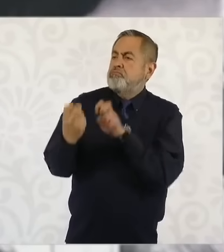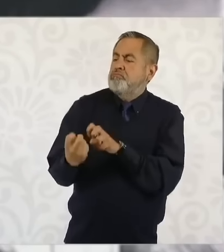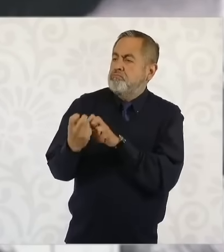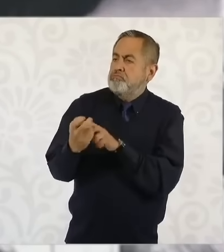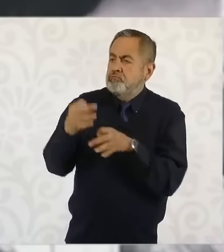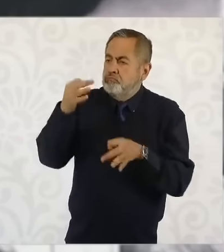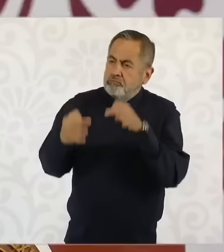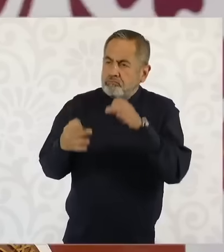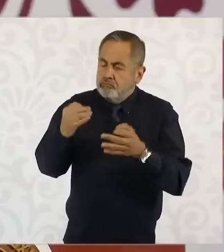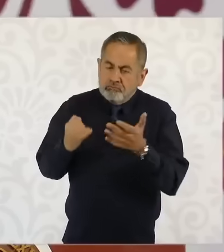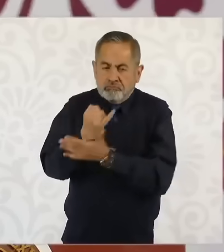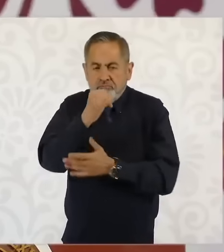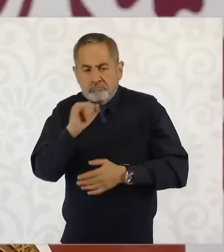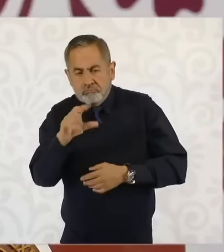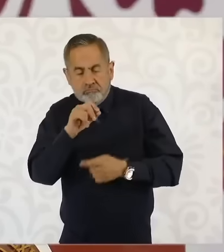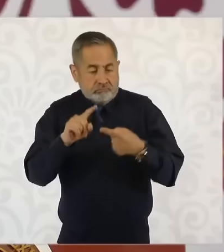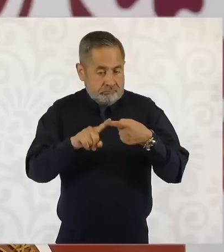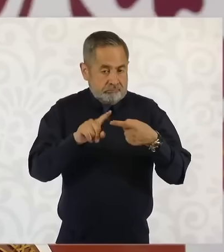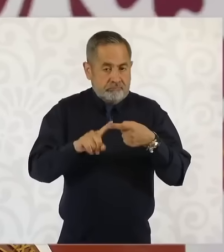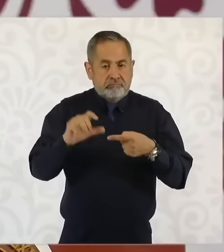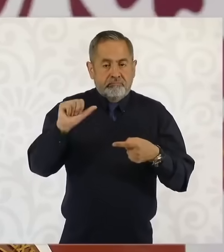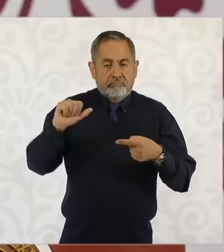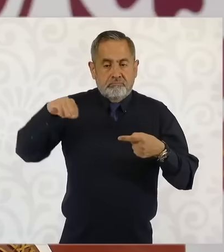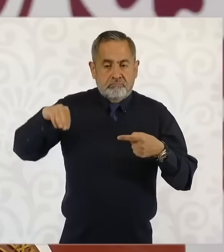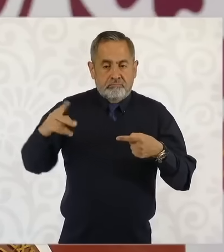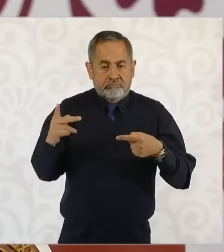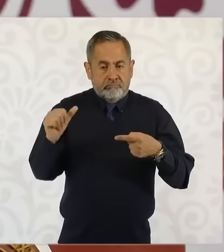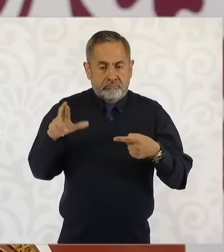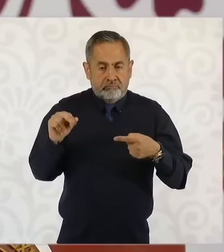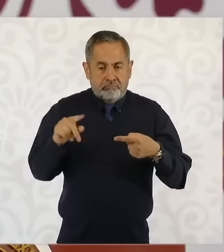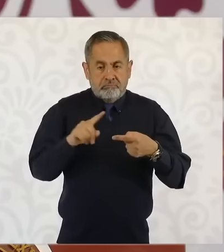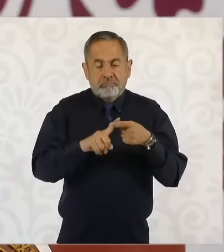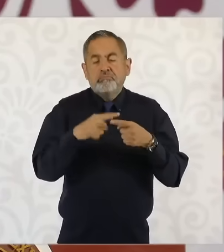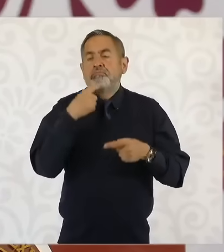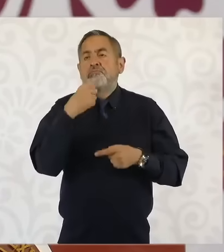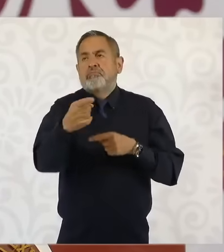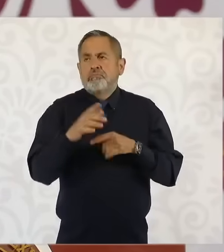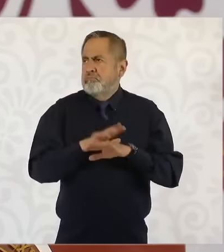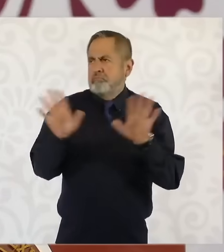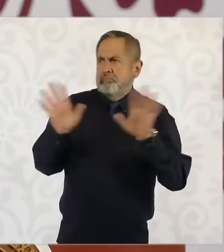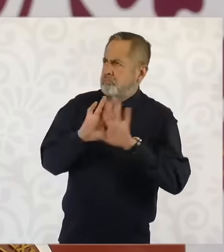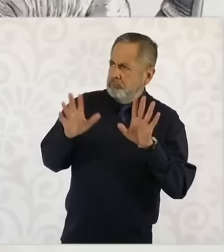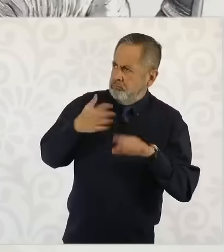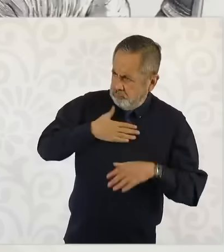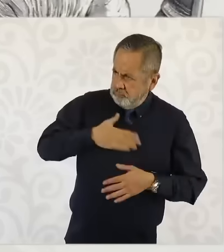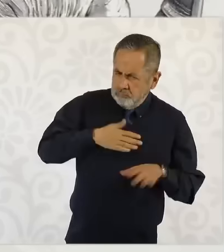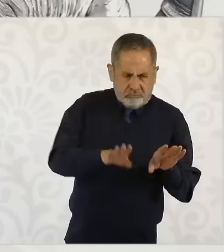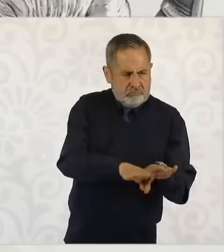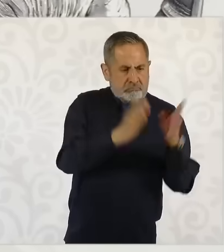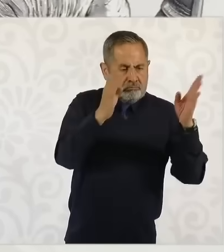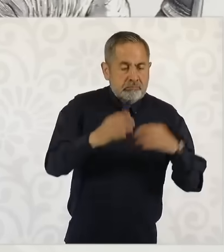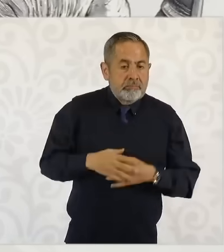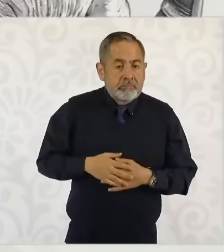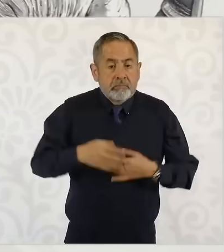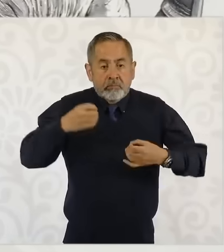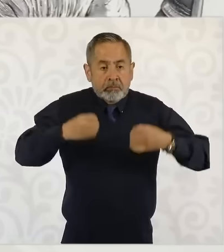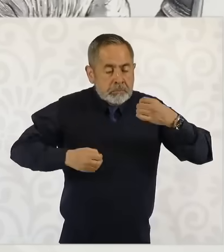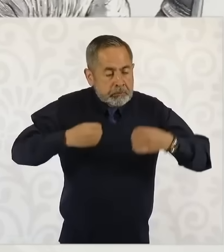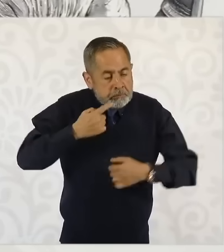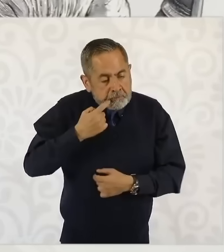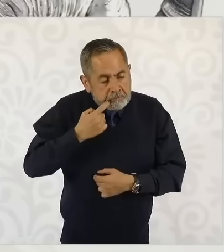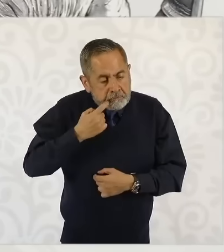en el caso del amparo pide la suspensión y los jueces inmediatamente la otorgan la inmensa